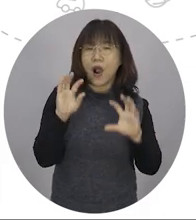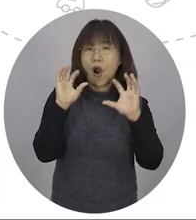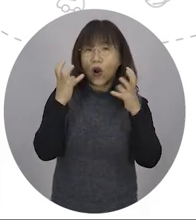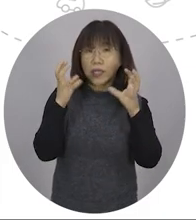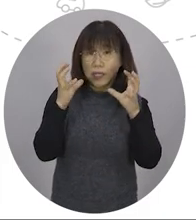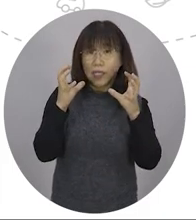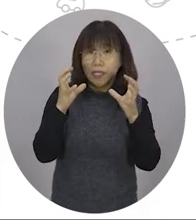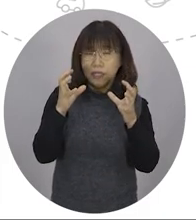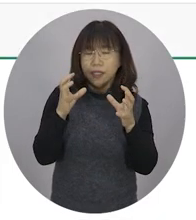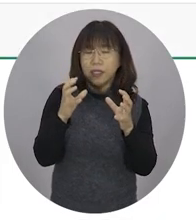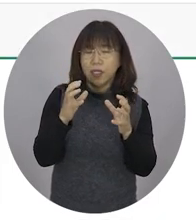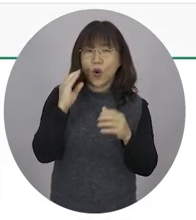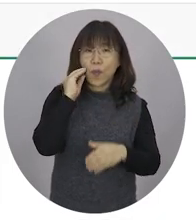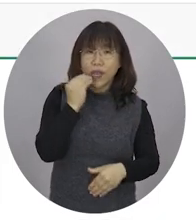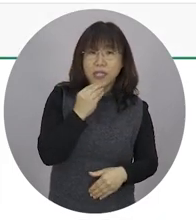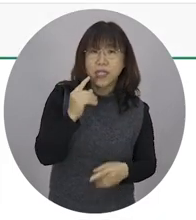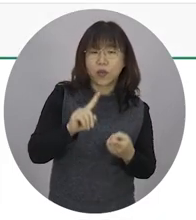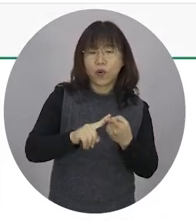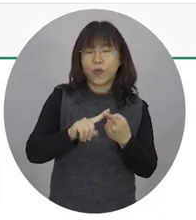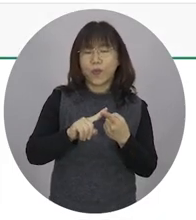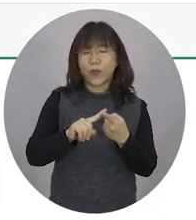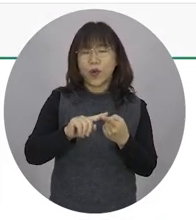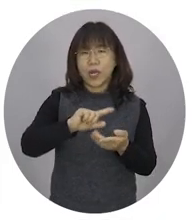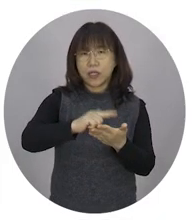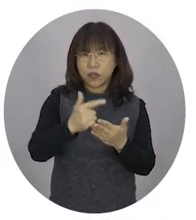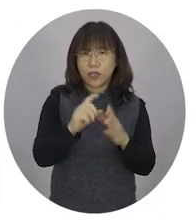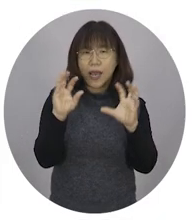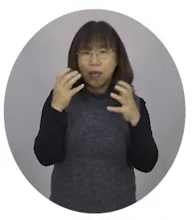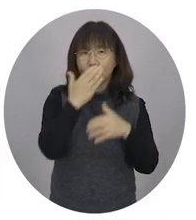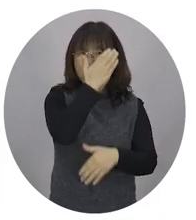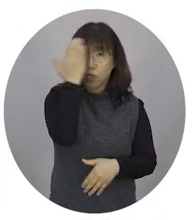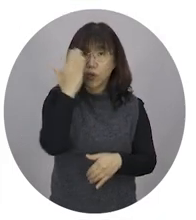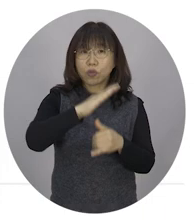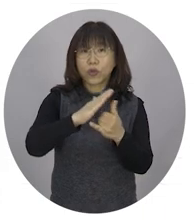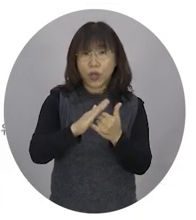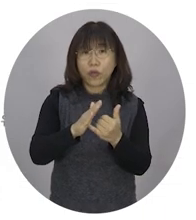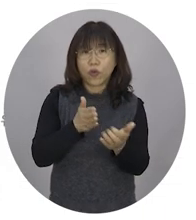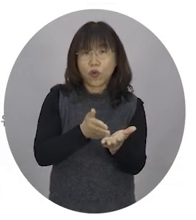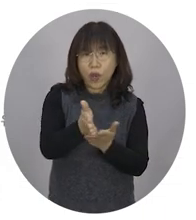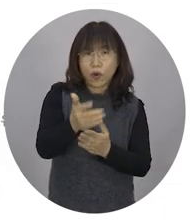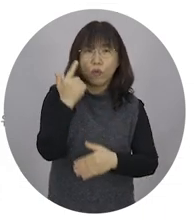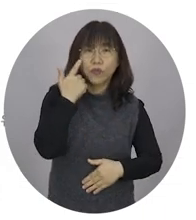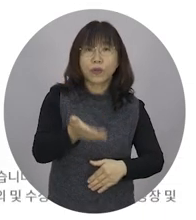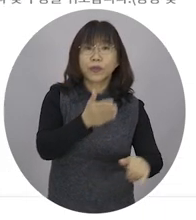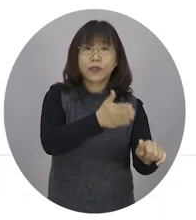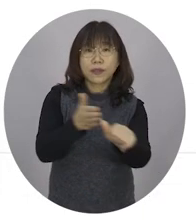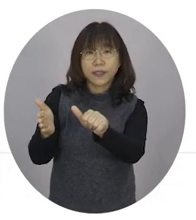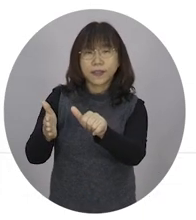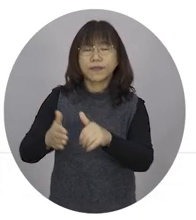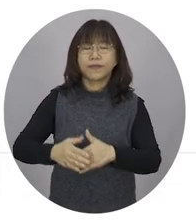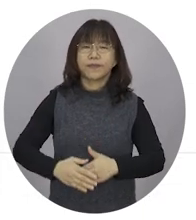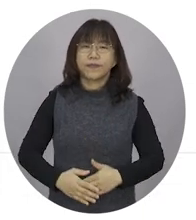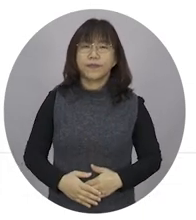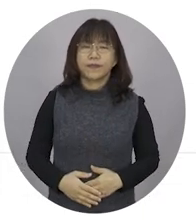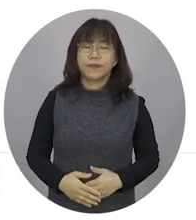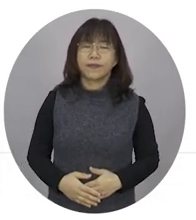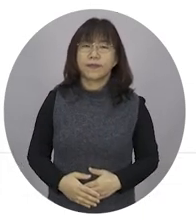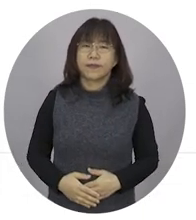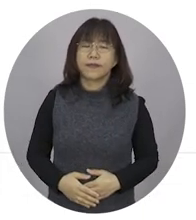より詳しい内容は 江西区 子ども区庁ホームページや 江西区庁 児童青少年課(☎02-2600-6767)に お問い合わせください。